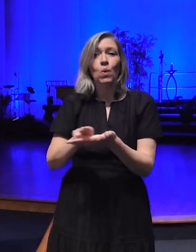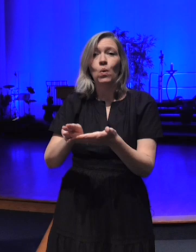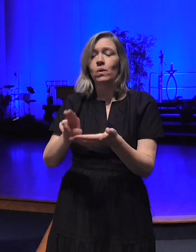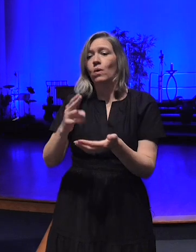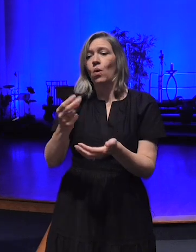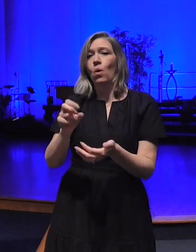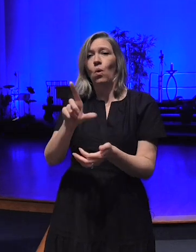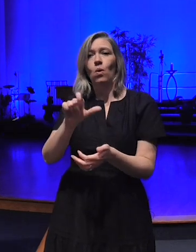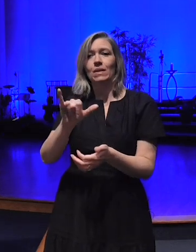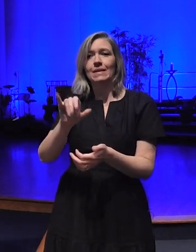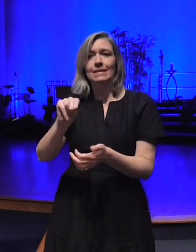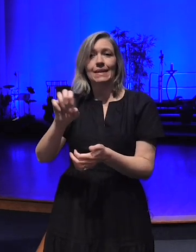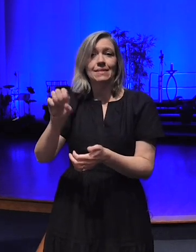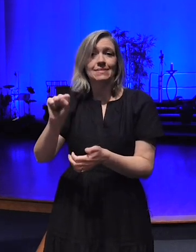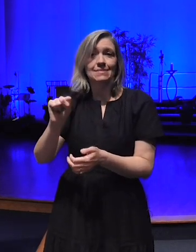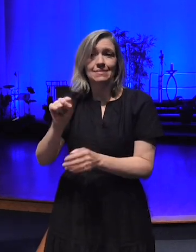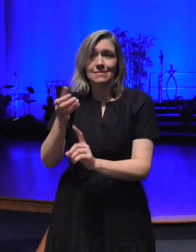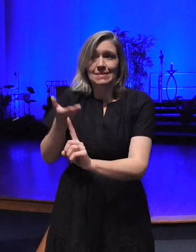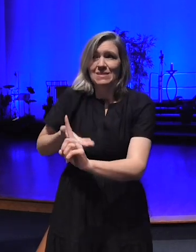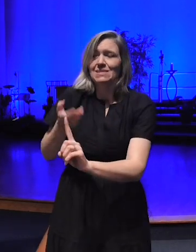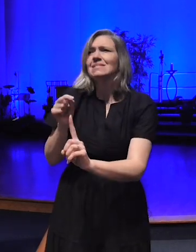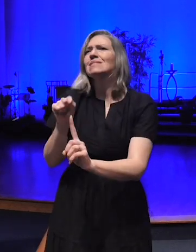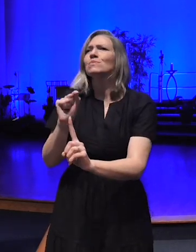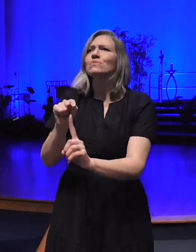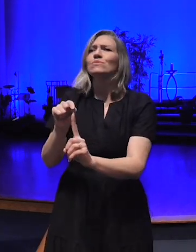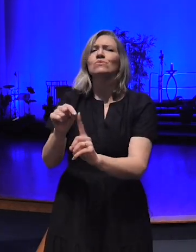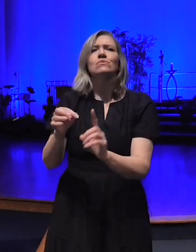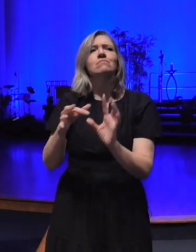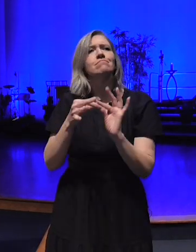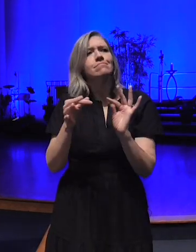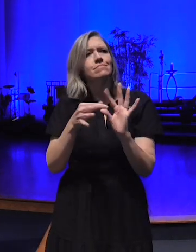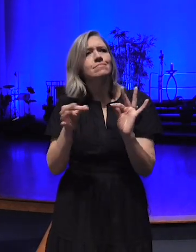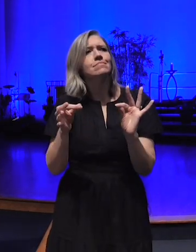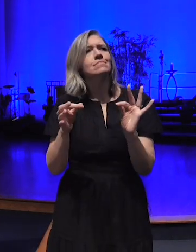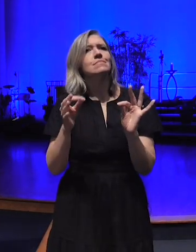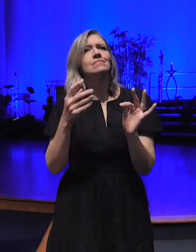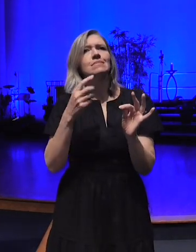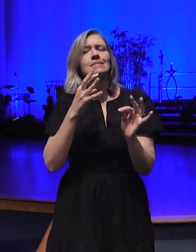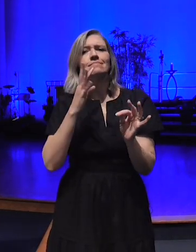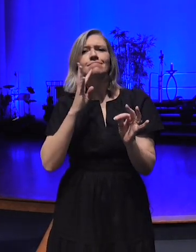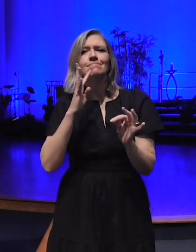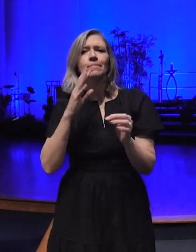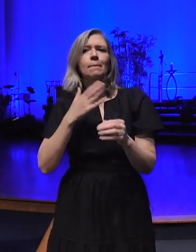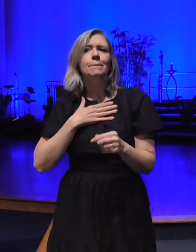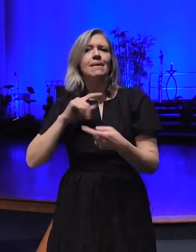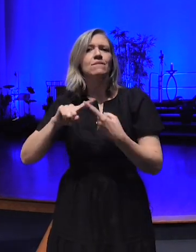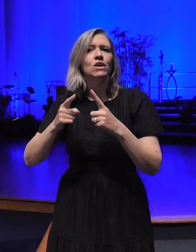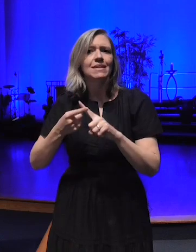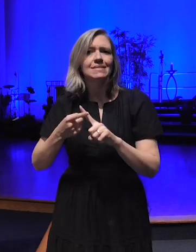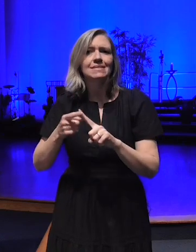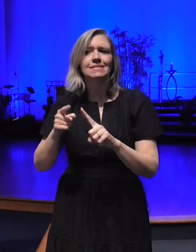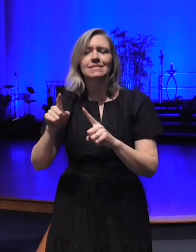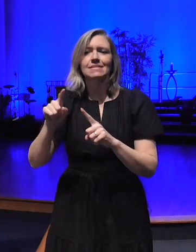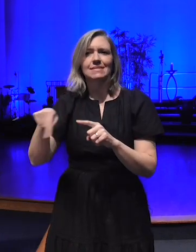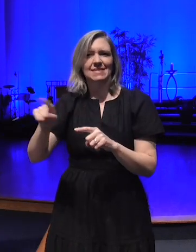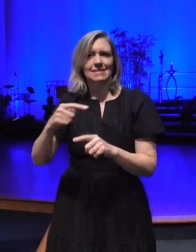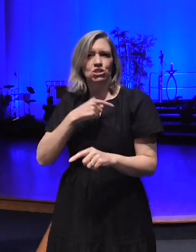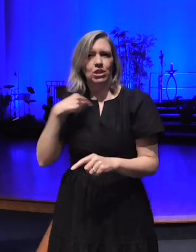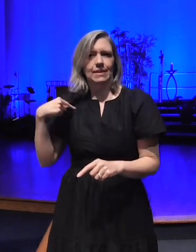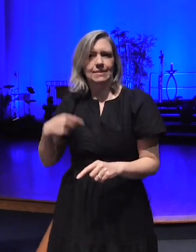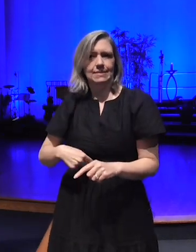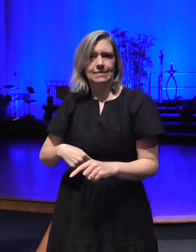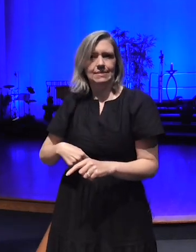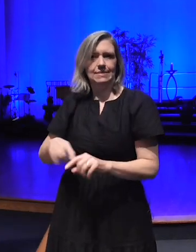refería constantemente a mis amigos los chinos, así que por un lado está elevando al mundo